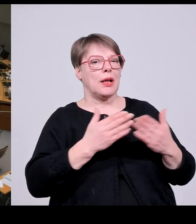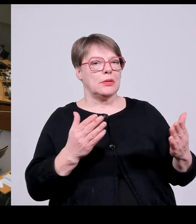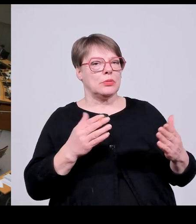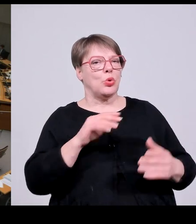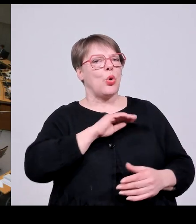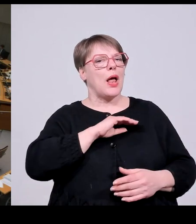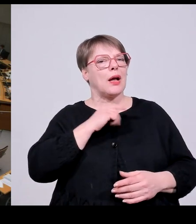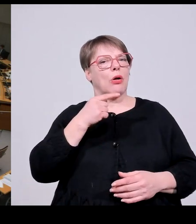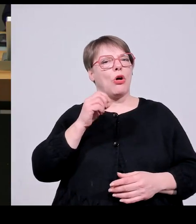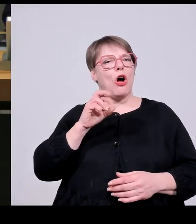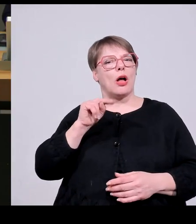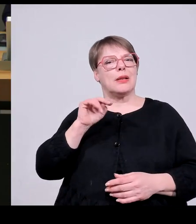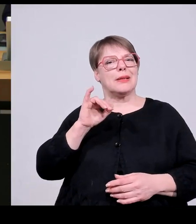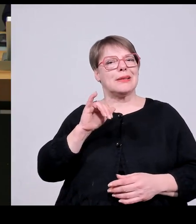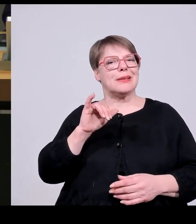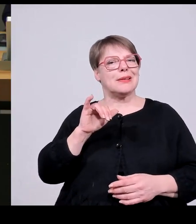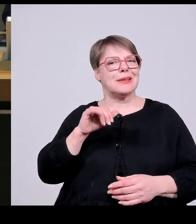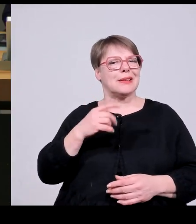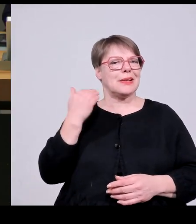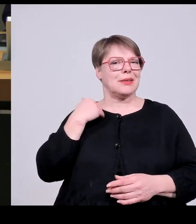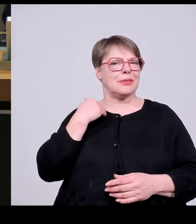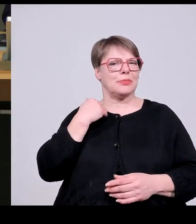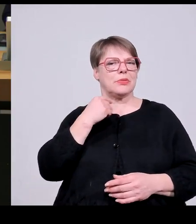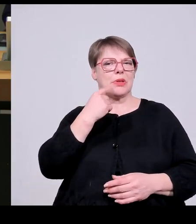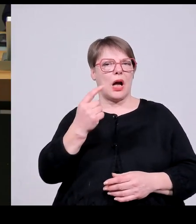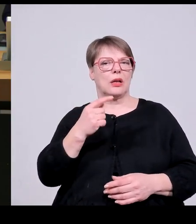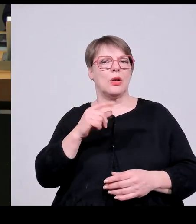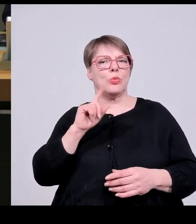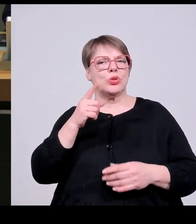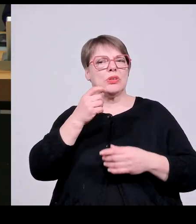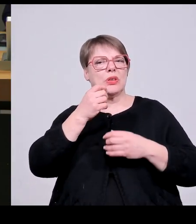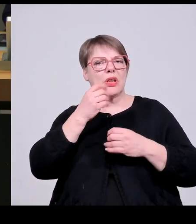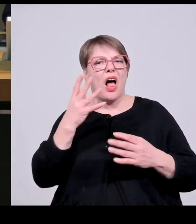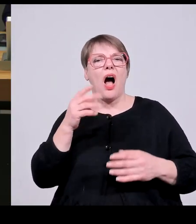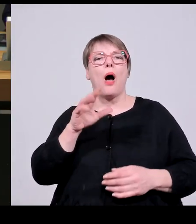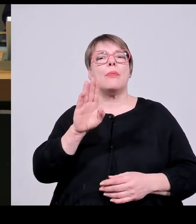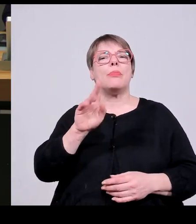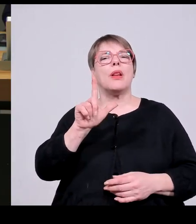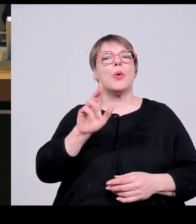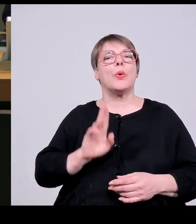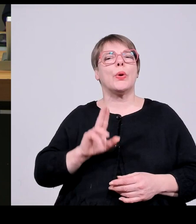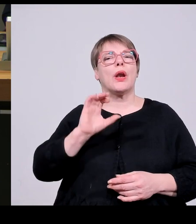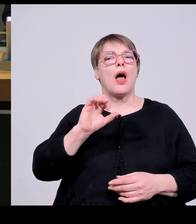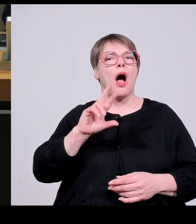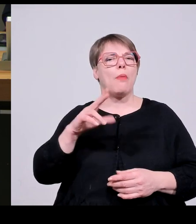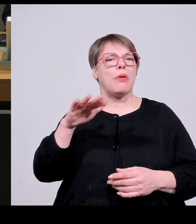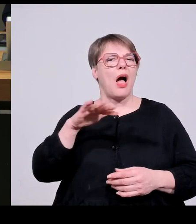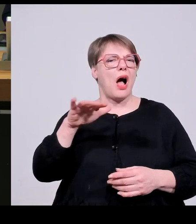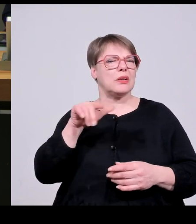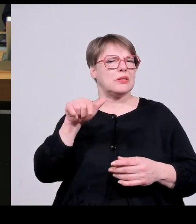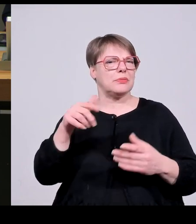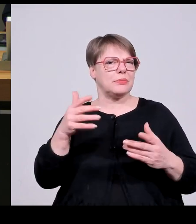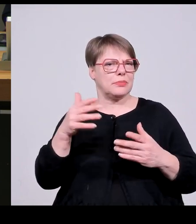Blücherplatz zu Potte kommen. Es ist oft genug über Standort diskutiert worden. Wir haben einen Standort der ist geeignet glaube, das steht außer Frage.